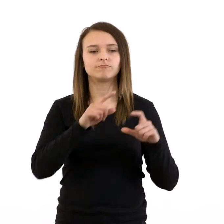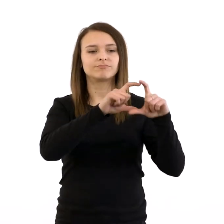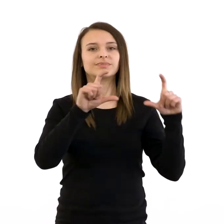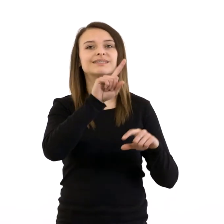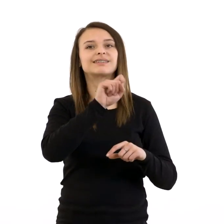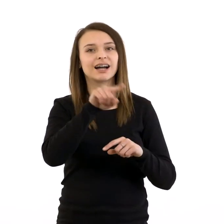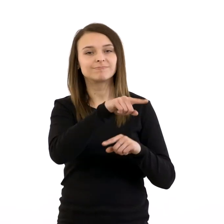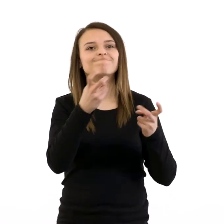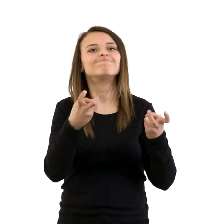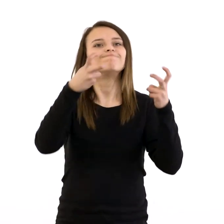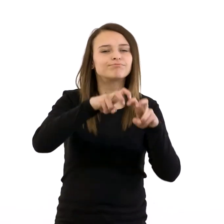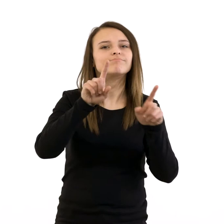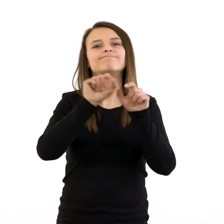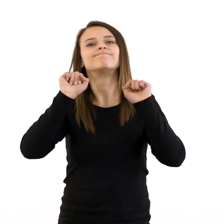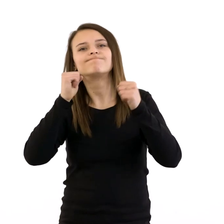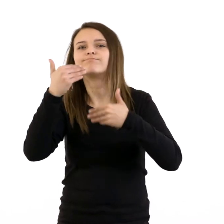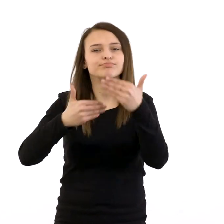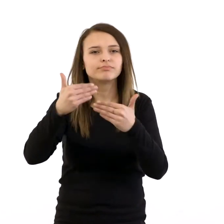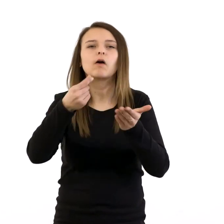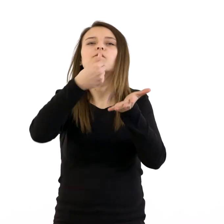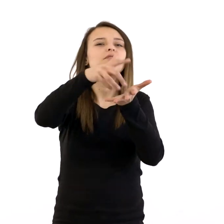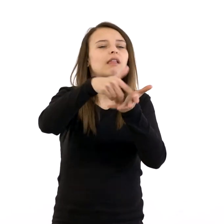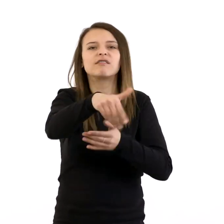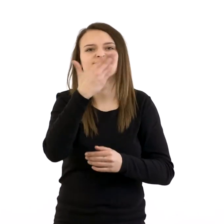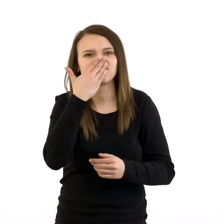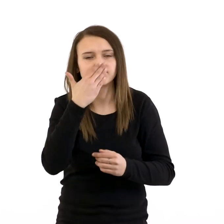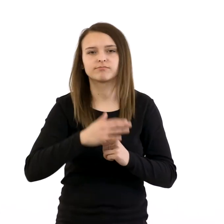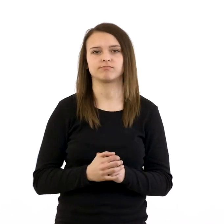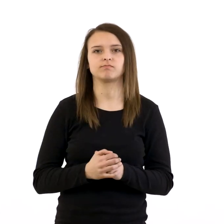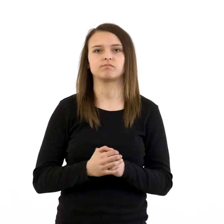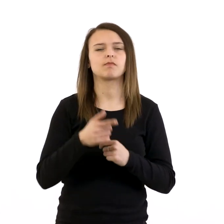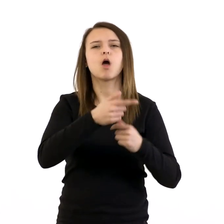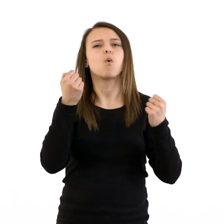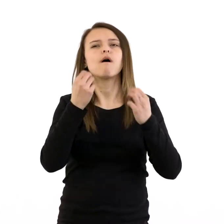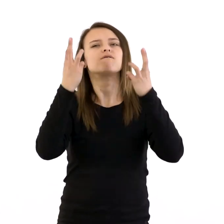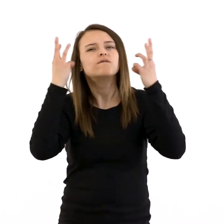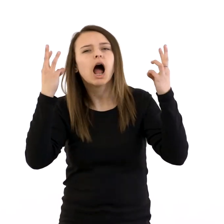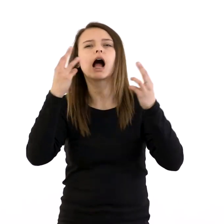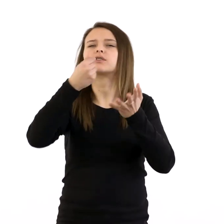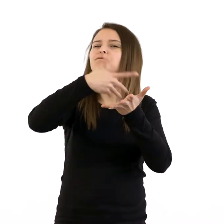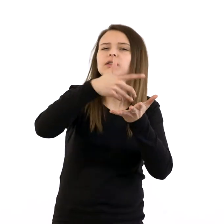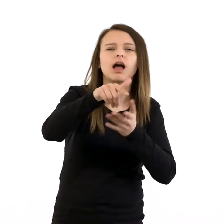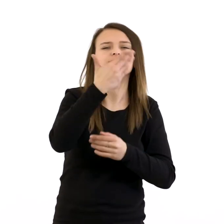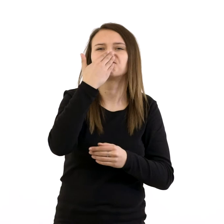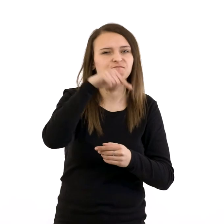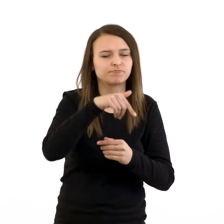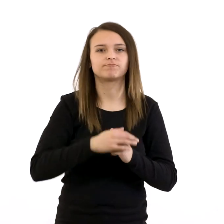Jakie koszty ponosi się w związku z tworzeniem i prowadzeniem ZAZ? Wśród najważniejszych kosztów można wymienić: